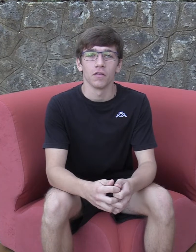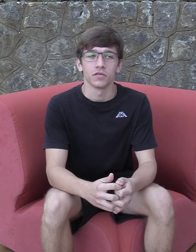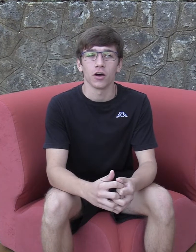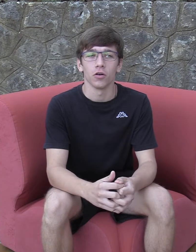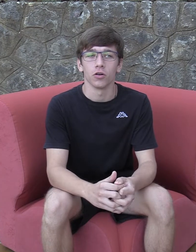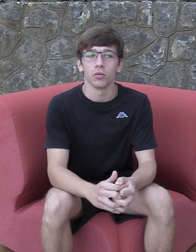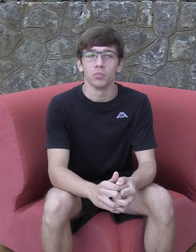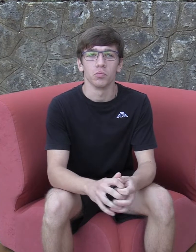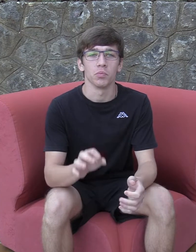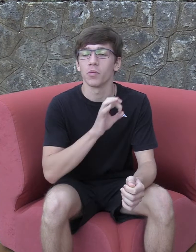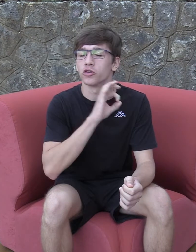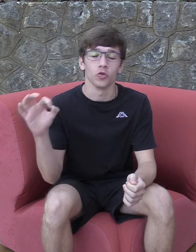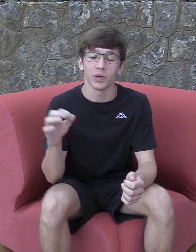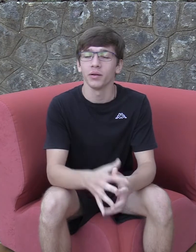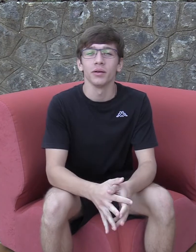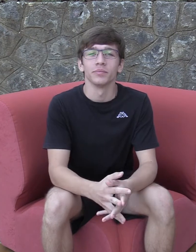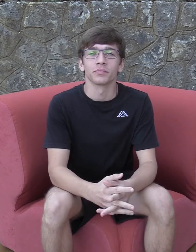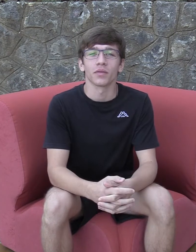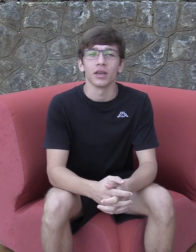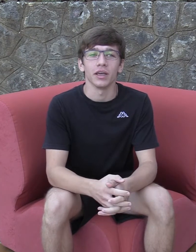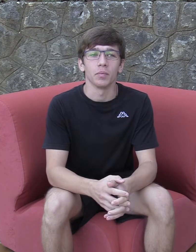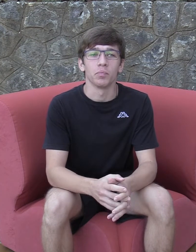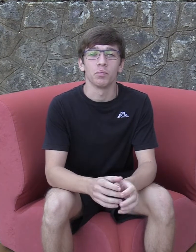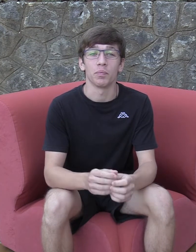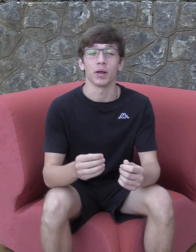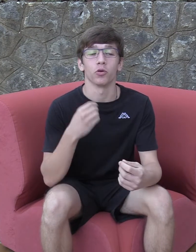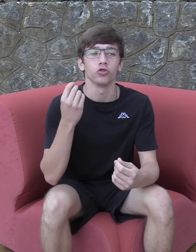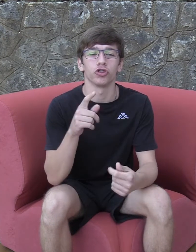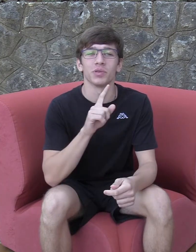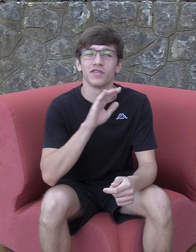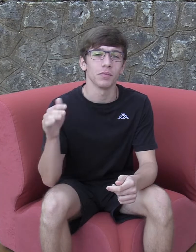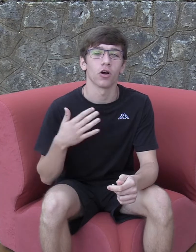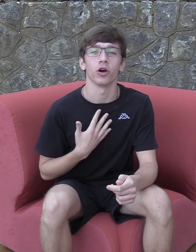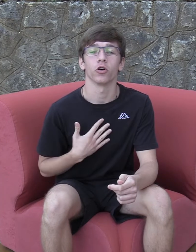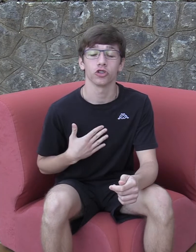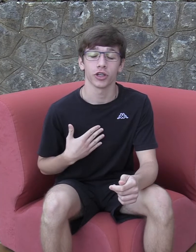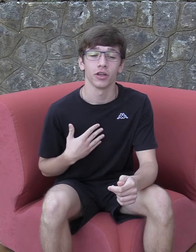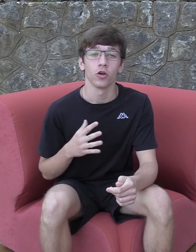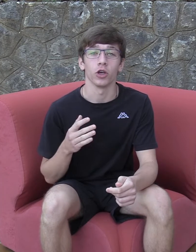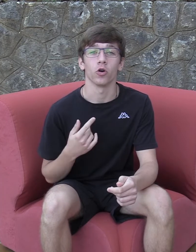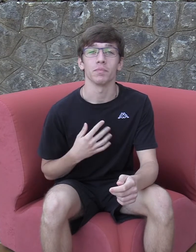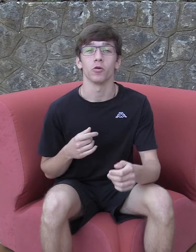Bilo mi je super i preporučujem svima koji hoće i koji imaju